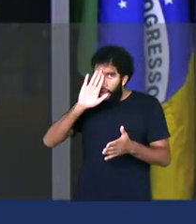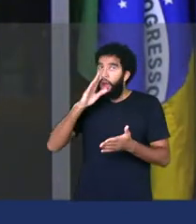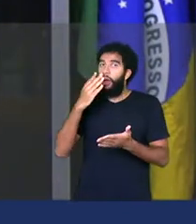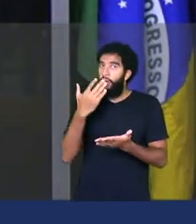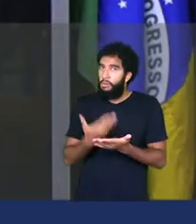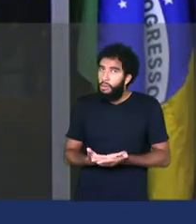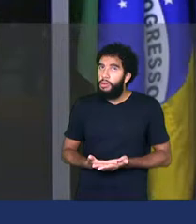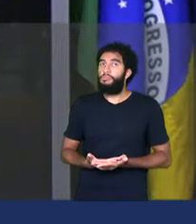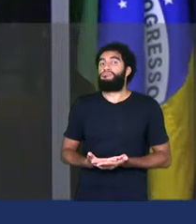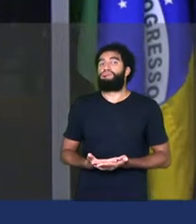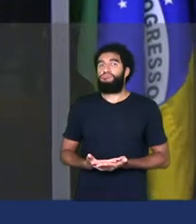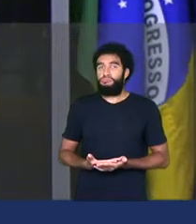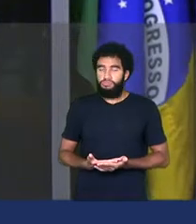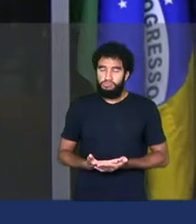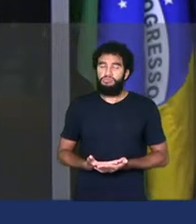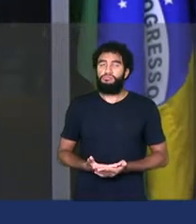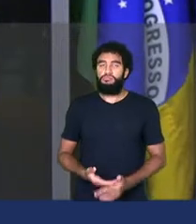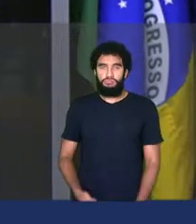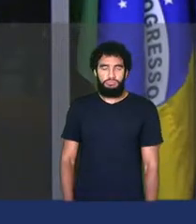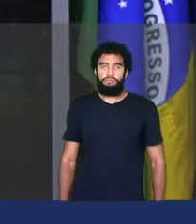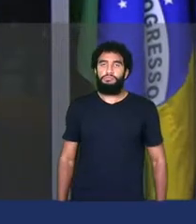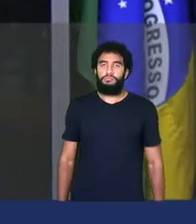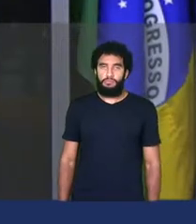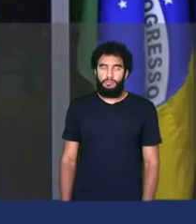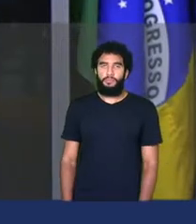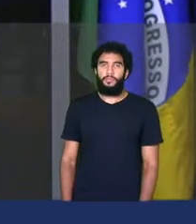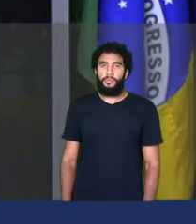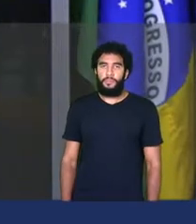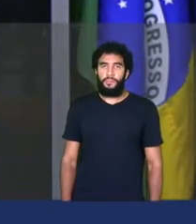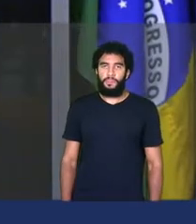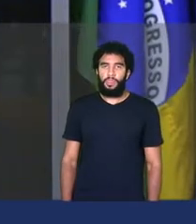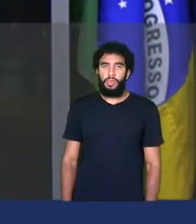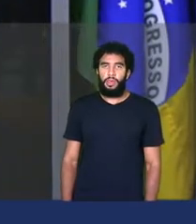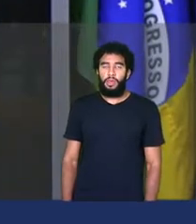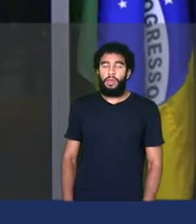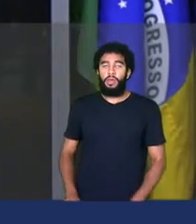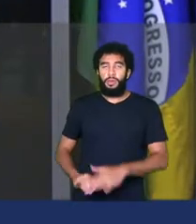PREFEITO MIGUEL LOPES QUE RETIROU, PASMO ME VOCÊ , PRESIDENTE, RETIROU REPASSE DAS ENTIDADES FILANTRÓPICAS